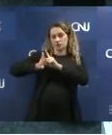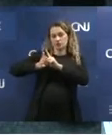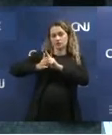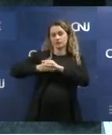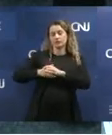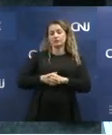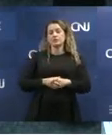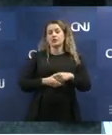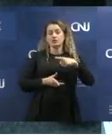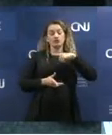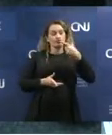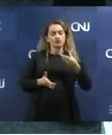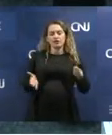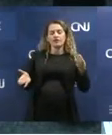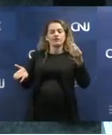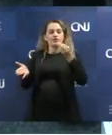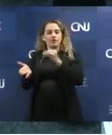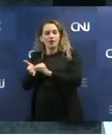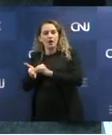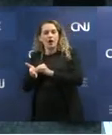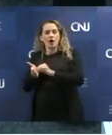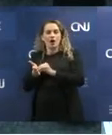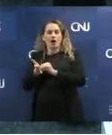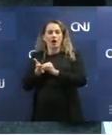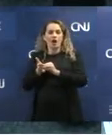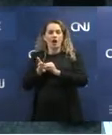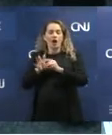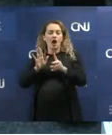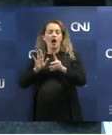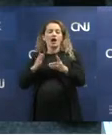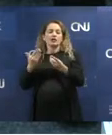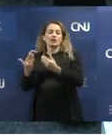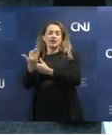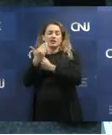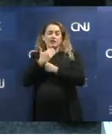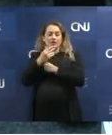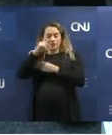a manifestação da defesa do acusado ou do Ministério Público do Estado da Paraíba.